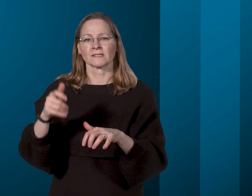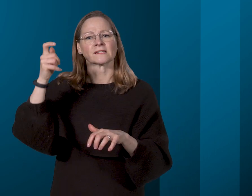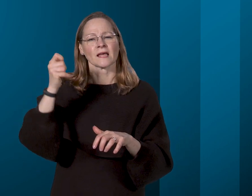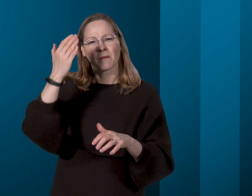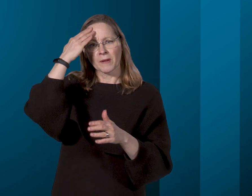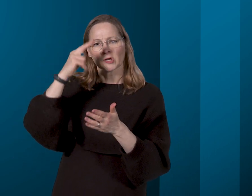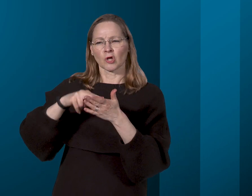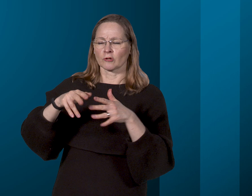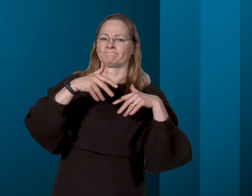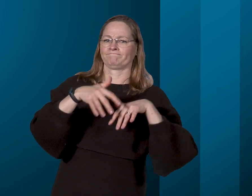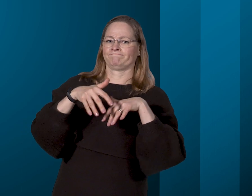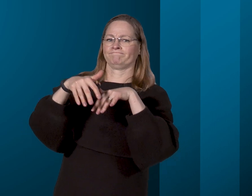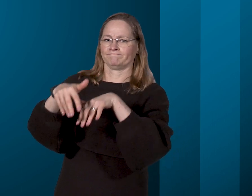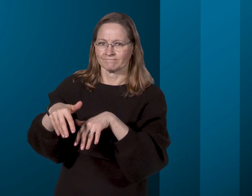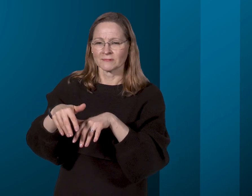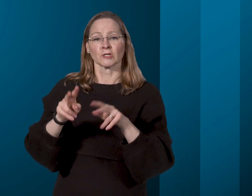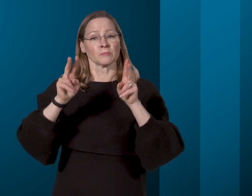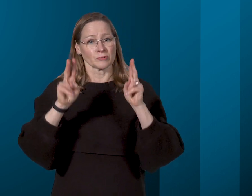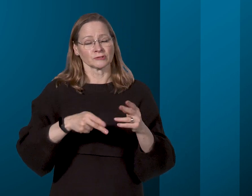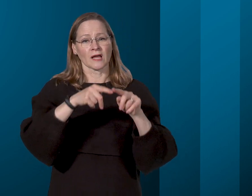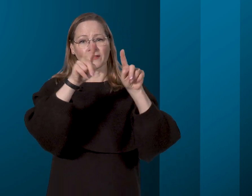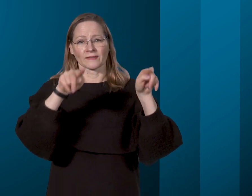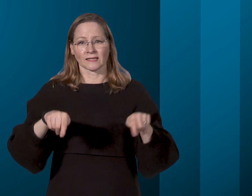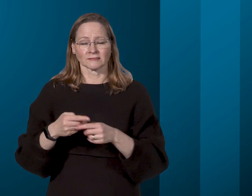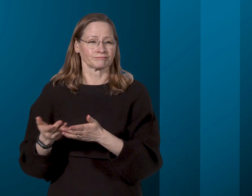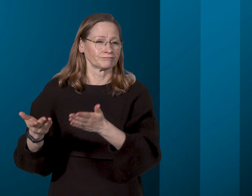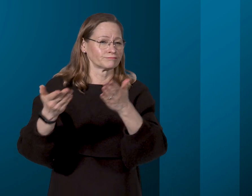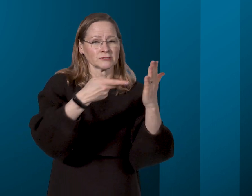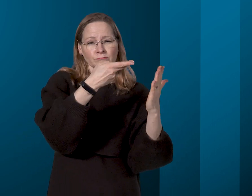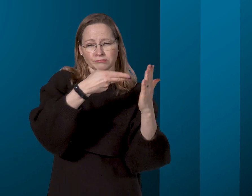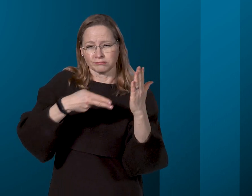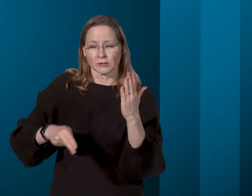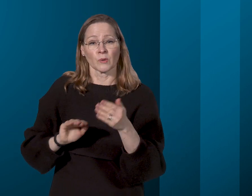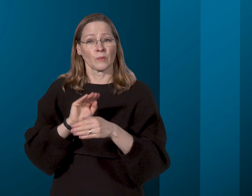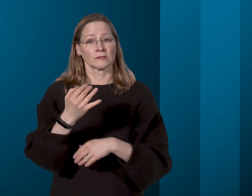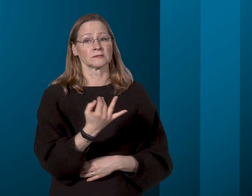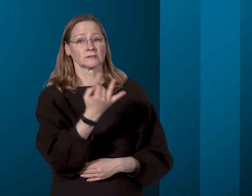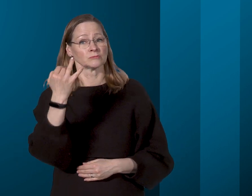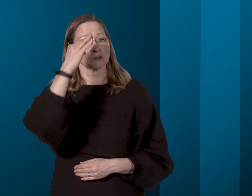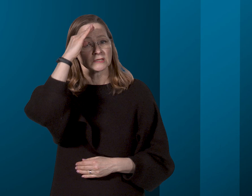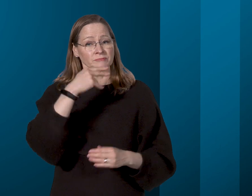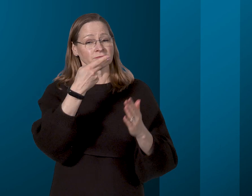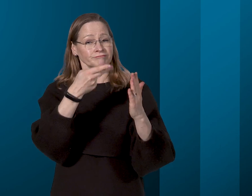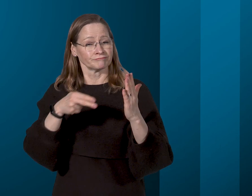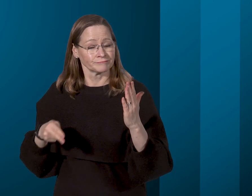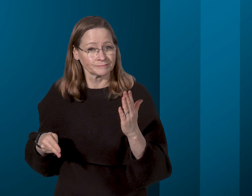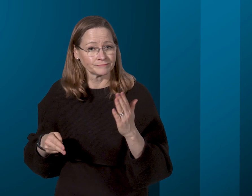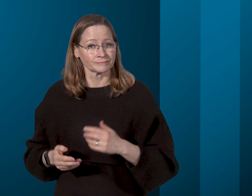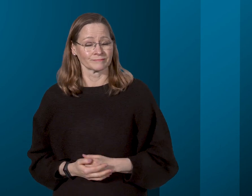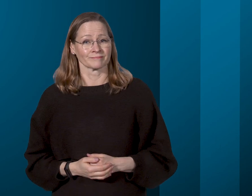mielenosoitukseen Kelan pääkonttorilla sekä adressiin, - jonka allekirjoitti yli 7000 ihmistä.